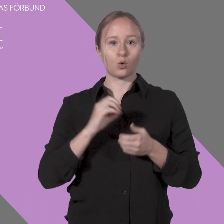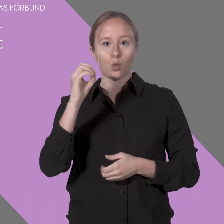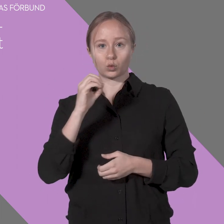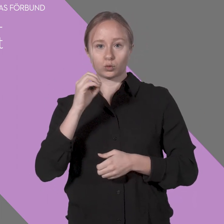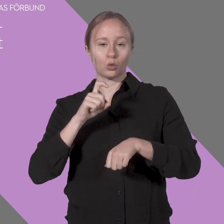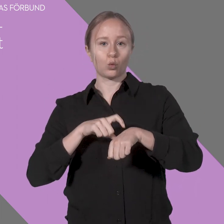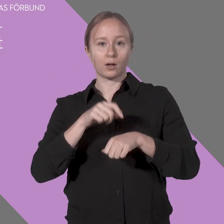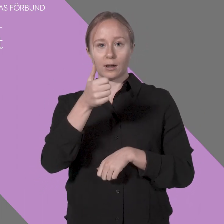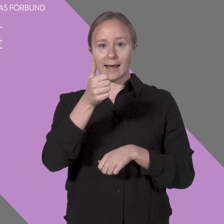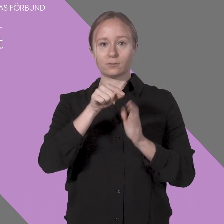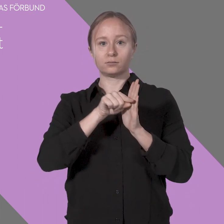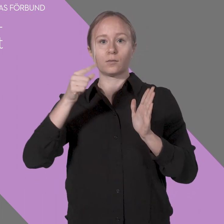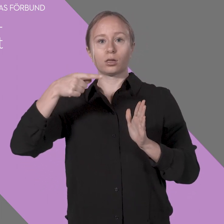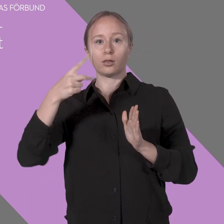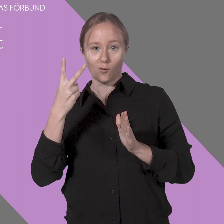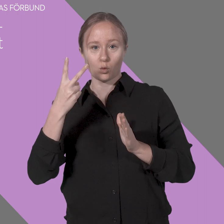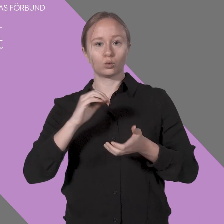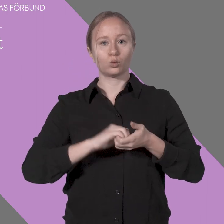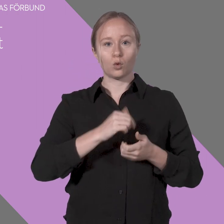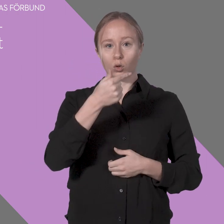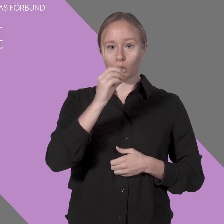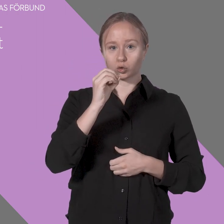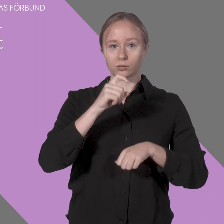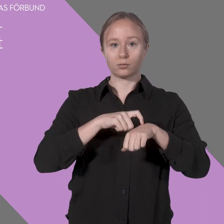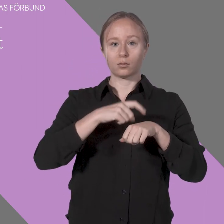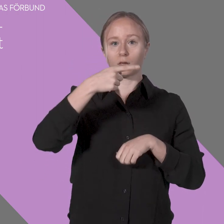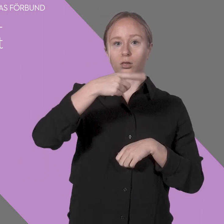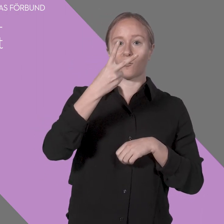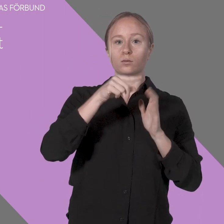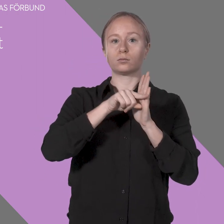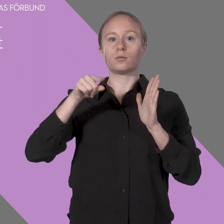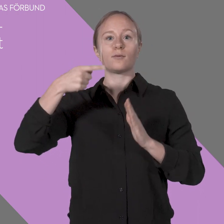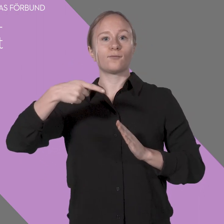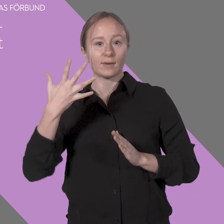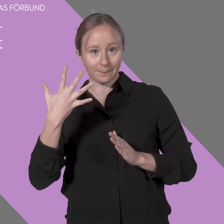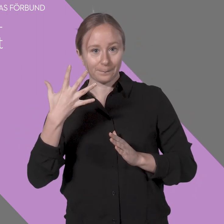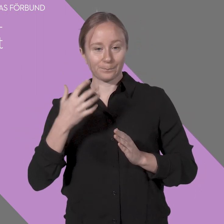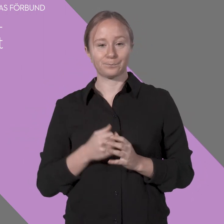och onsdagar kl. 9–12 och torsdagar kl. 12–15.